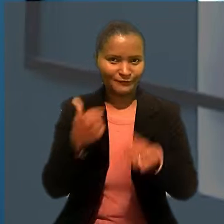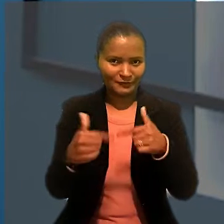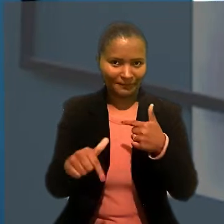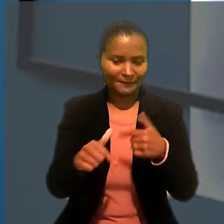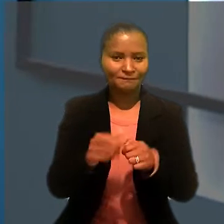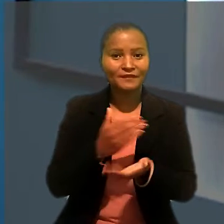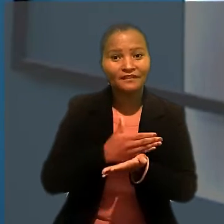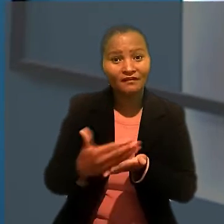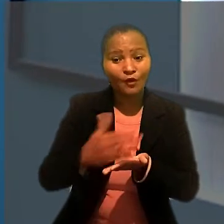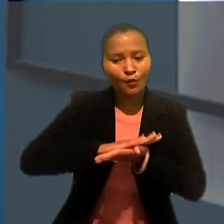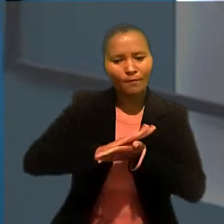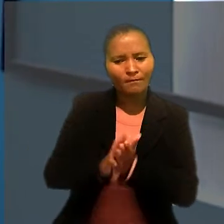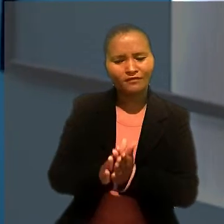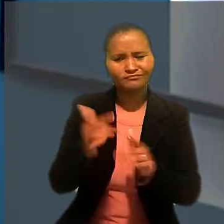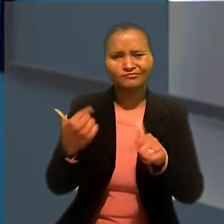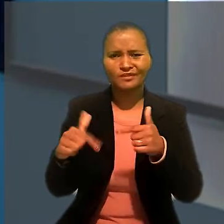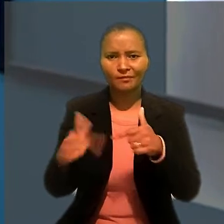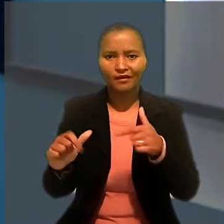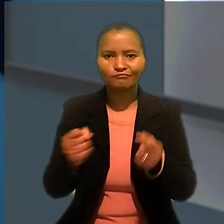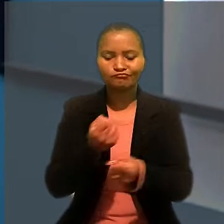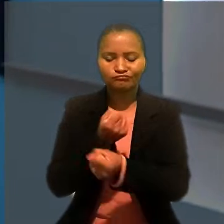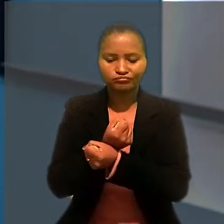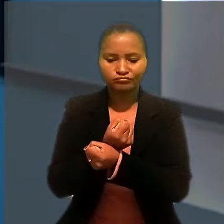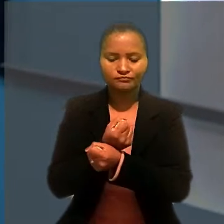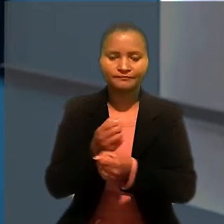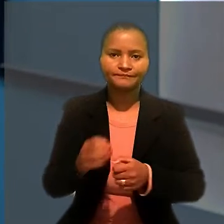A iniciativa combate o trabalho análogo à escravidão.